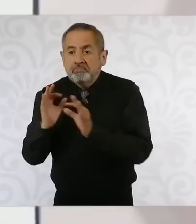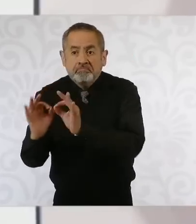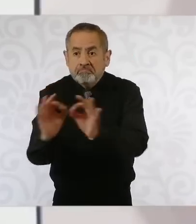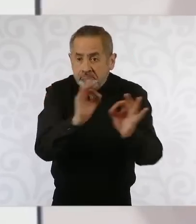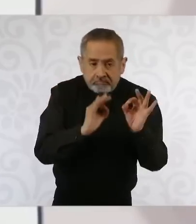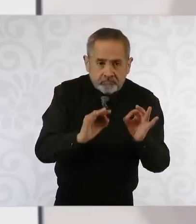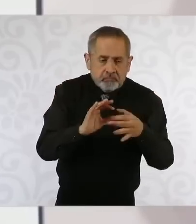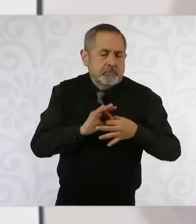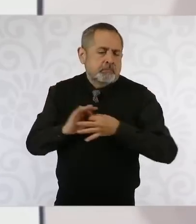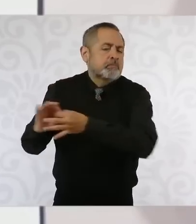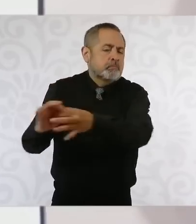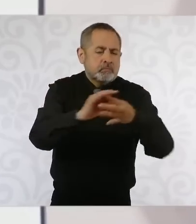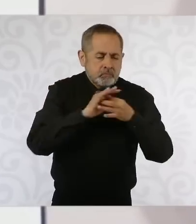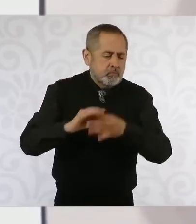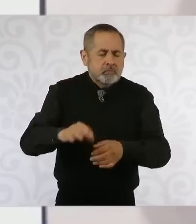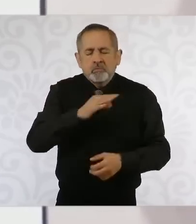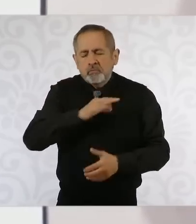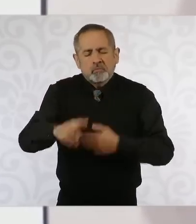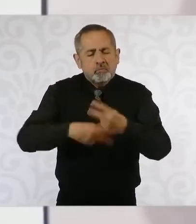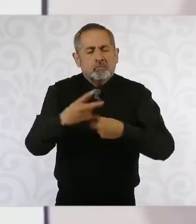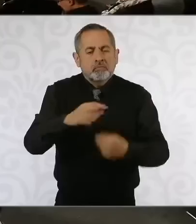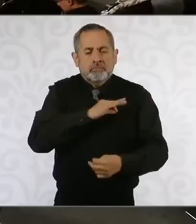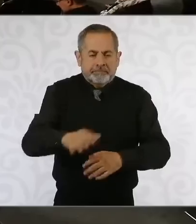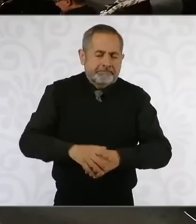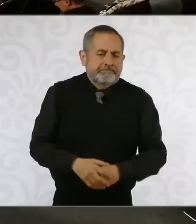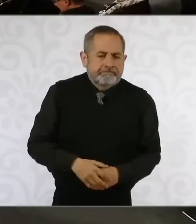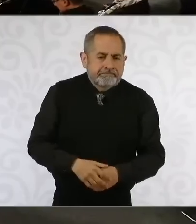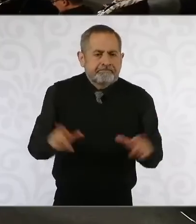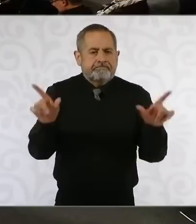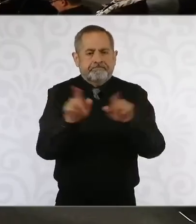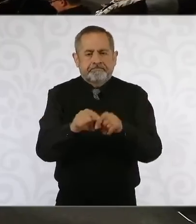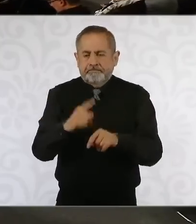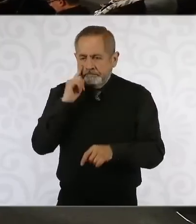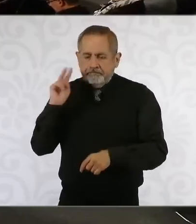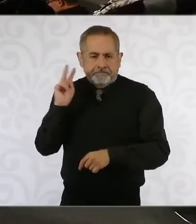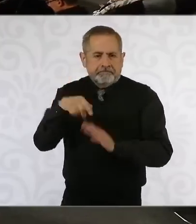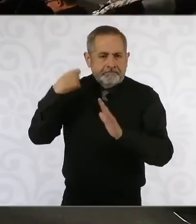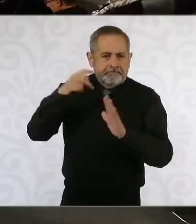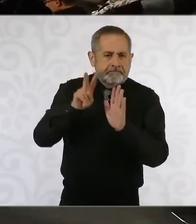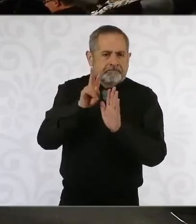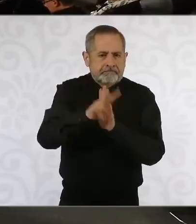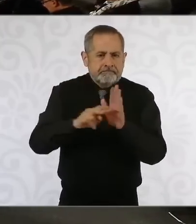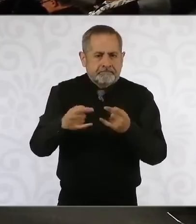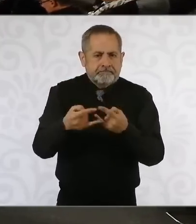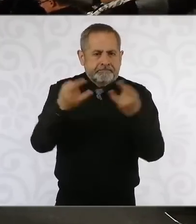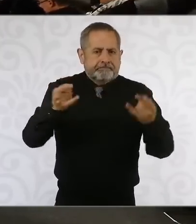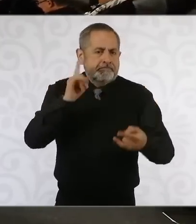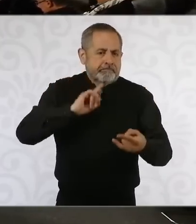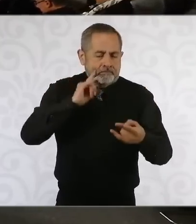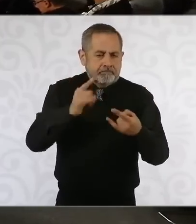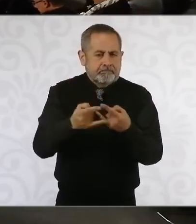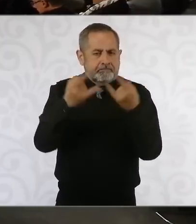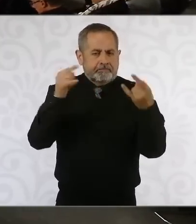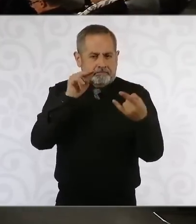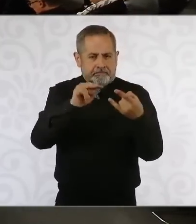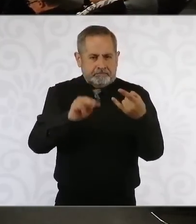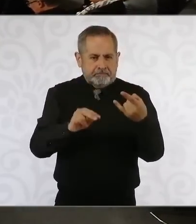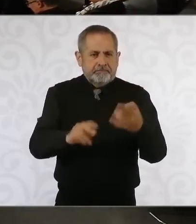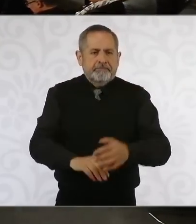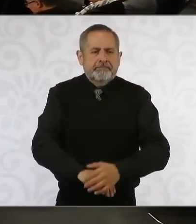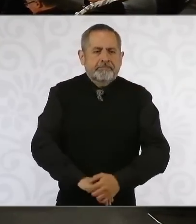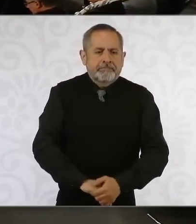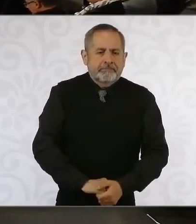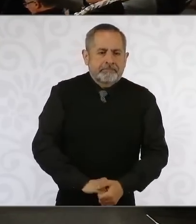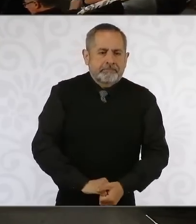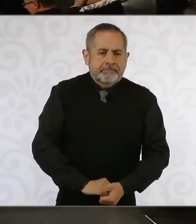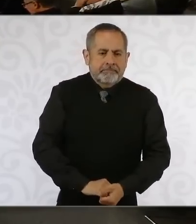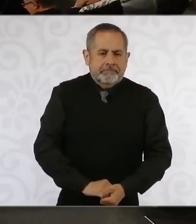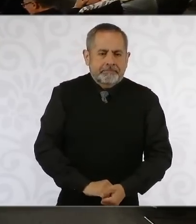lo vamos a lograr Ahora sí mujeres en la historia Ahí está pero hay unas donde se ve el tren a ver